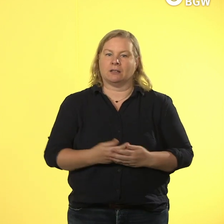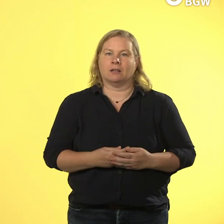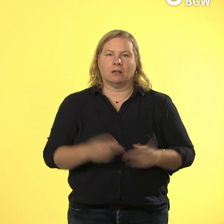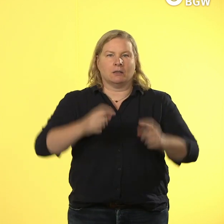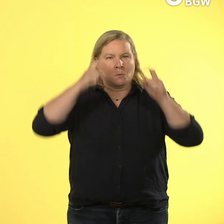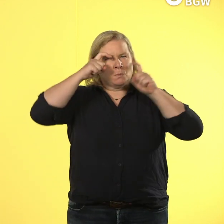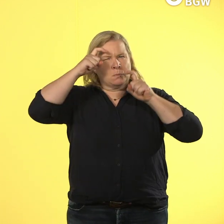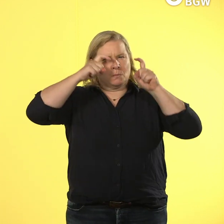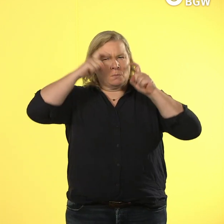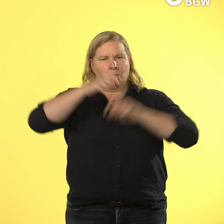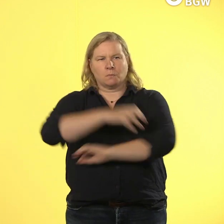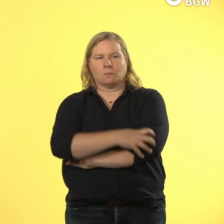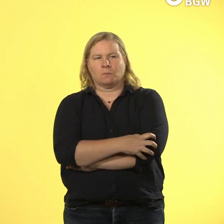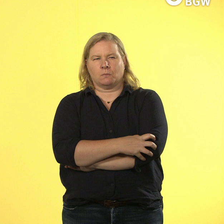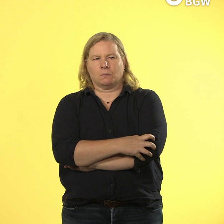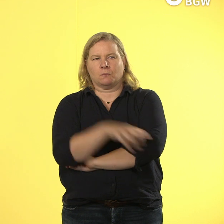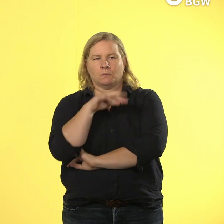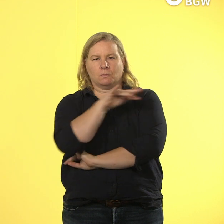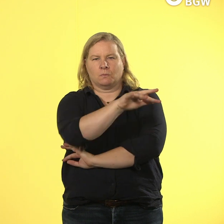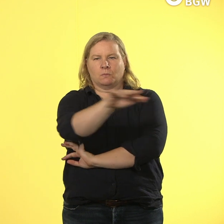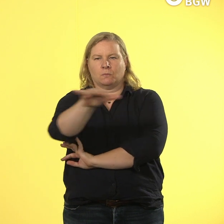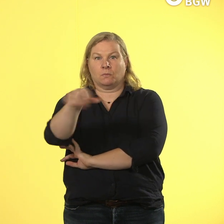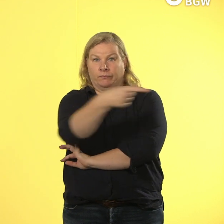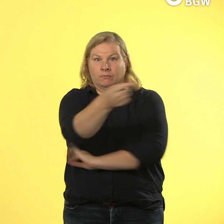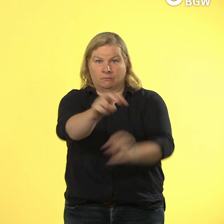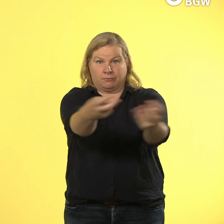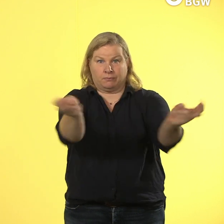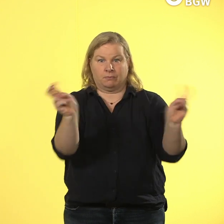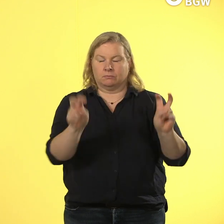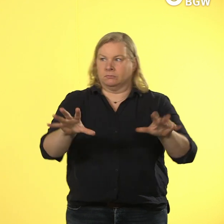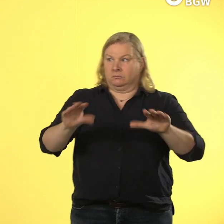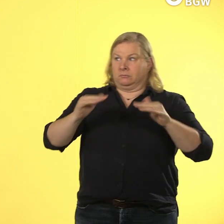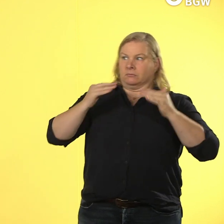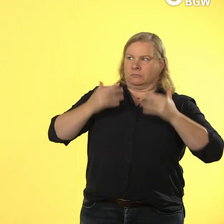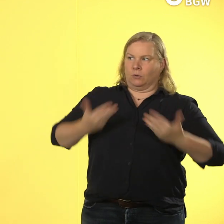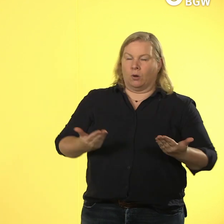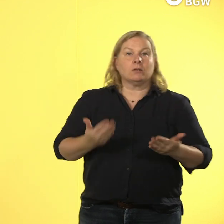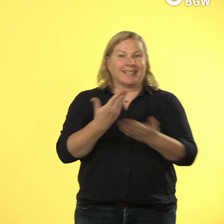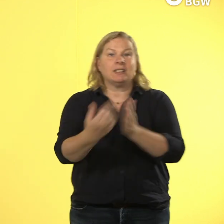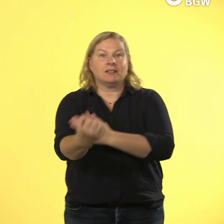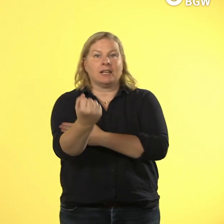Und diese Energie trage ich in mein Team. Ich brauche gar nicht viel sagen. So, wie ich mich da hinfläze usw., ist klar: Ich bin auf Angriff gepolt.